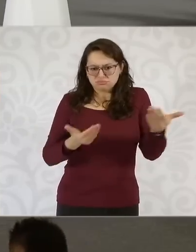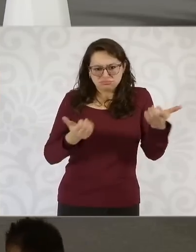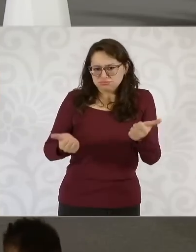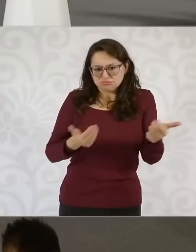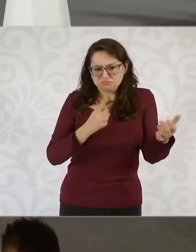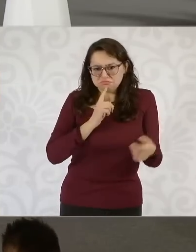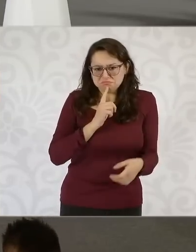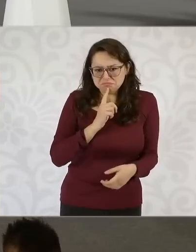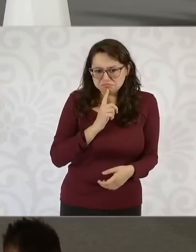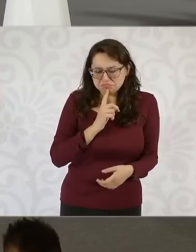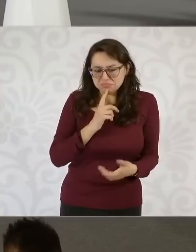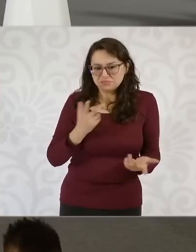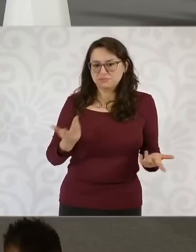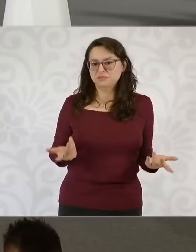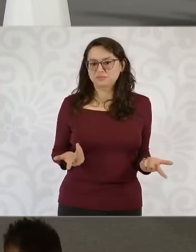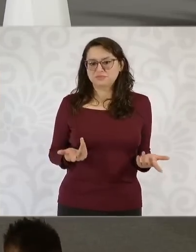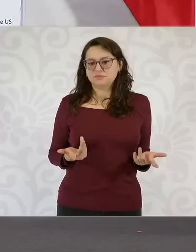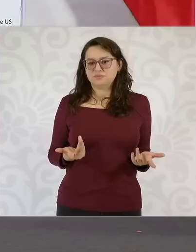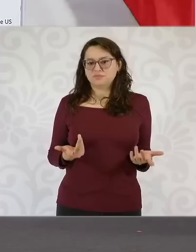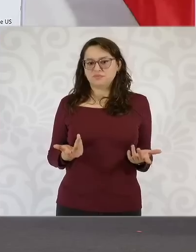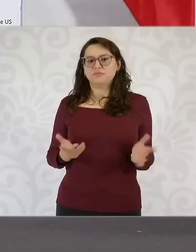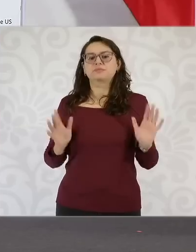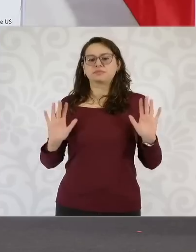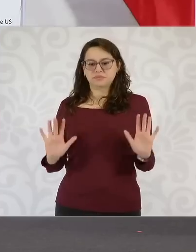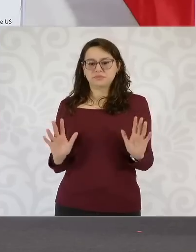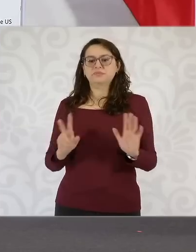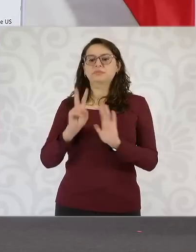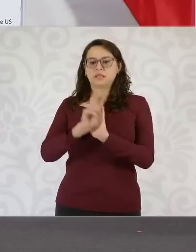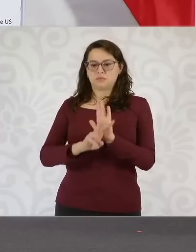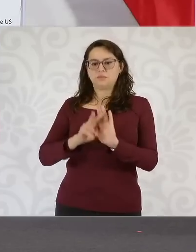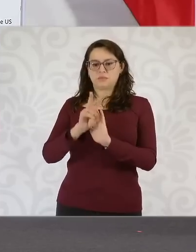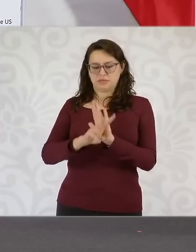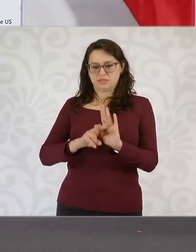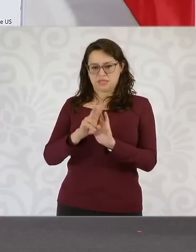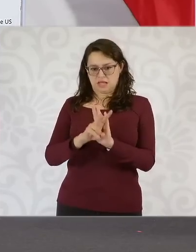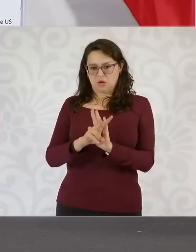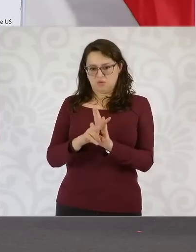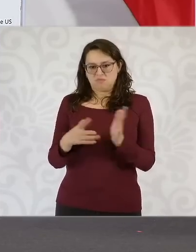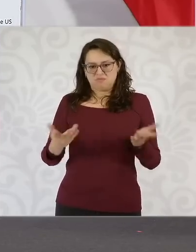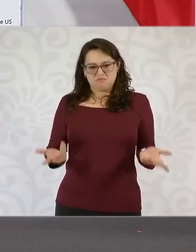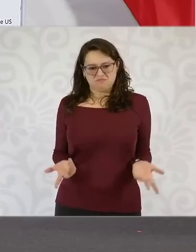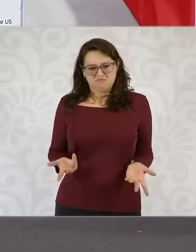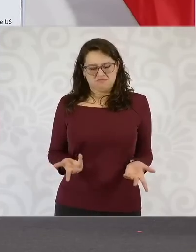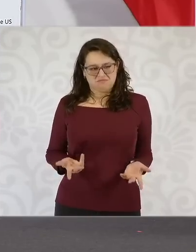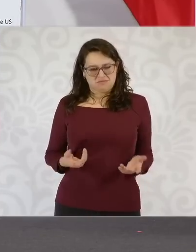además no nos gustan voy a poner un video para explicarles Por qué es una mala idea